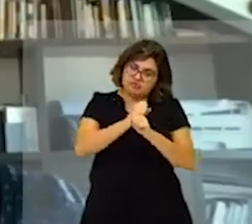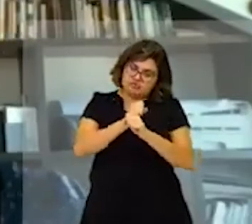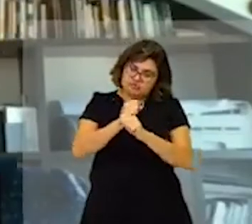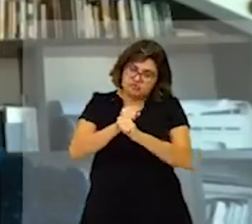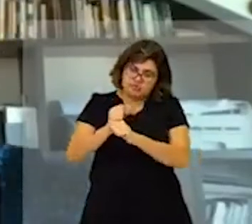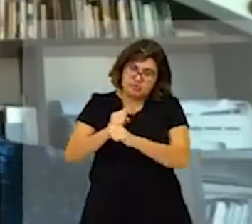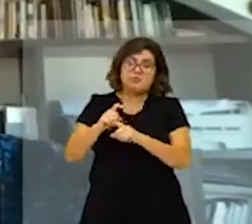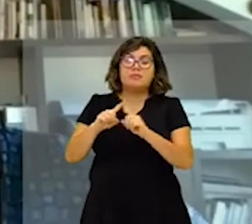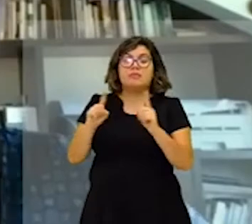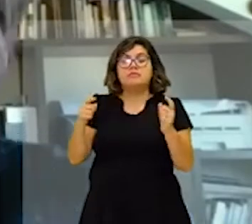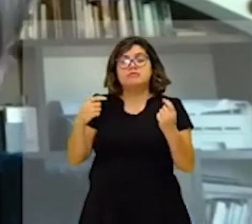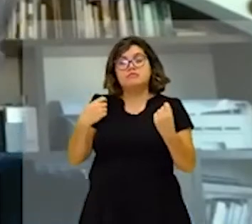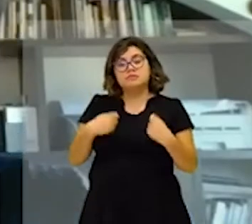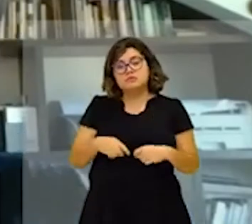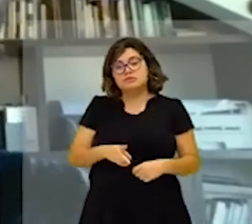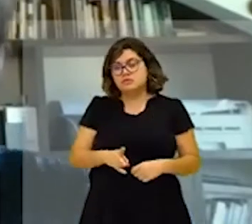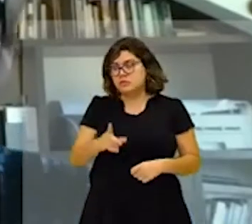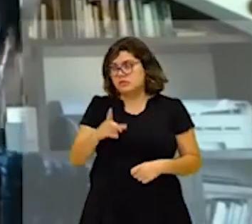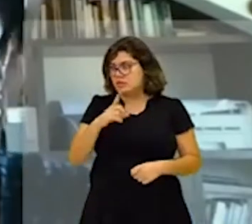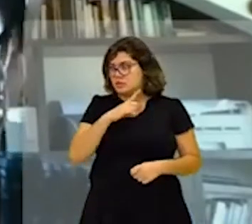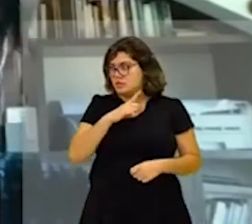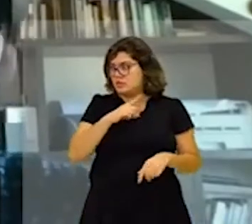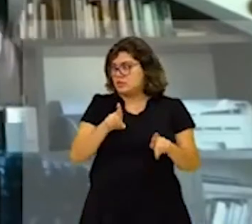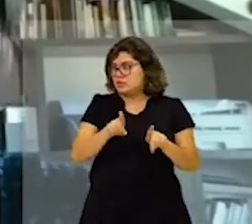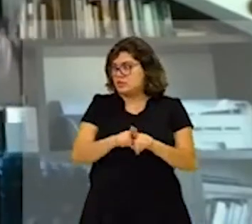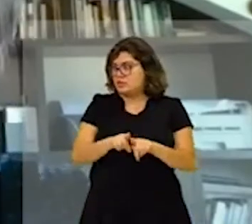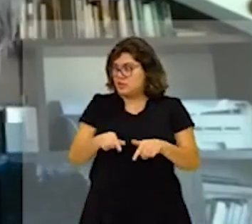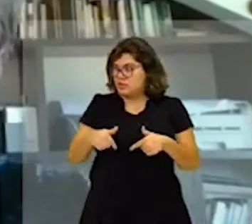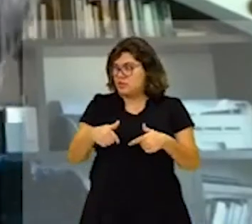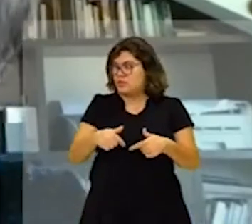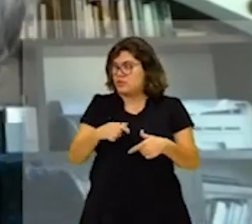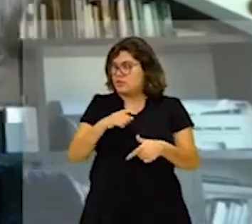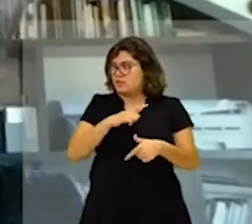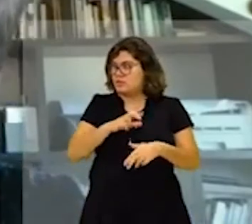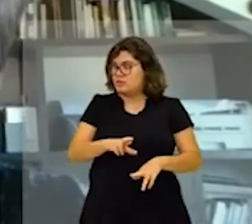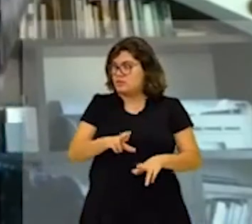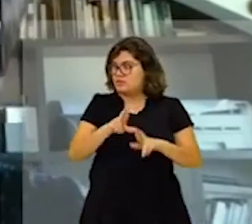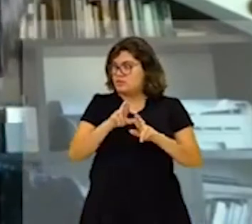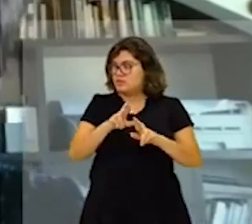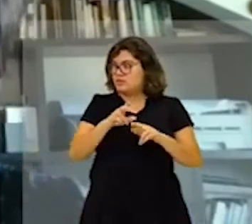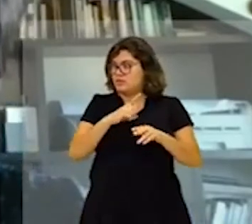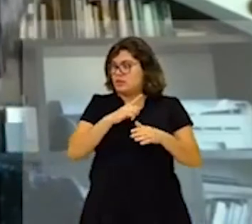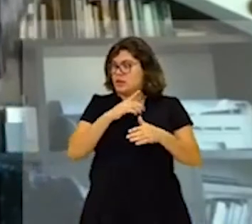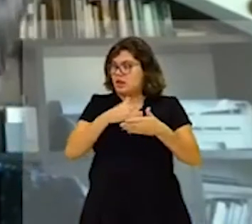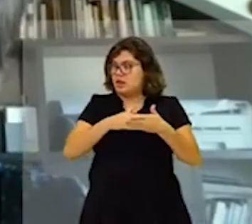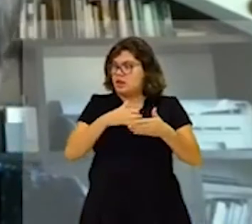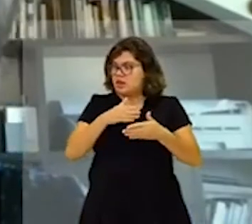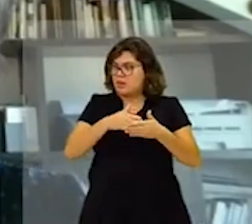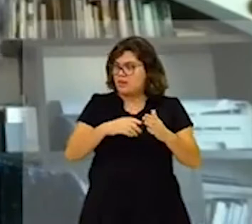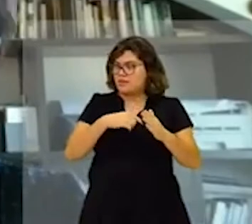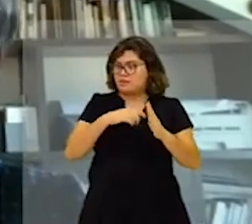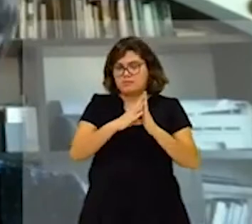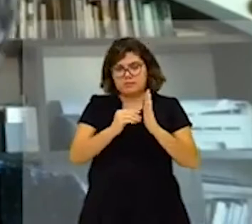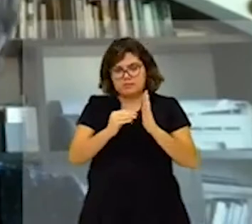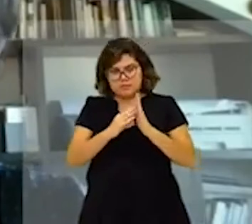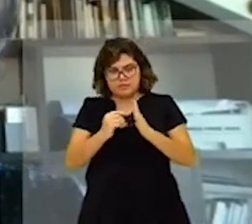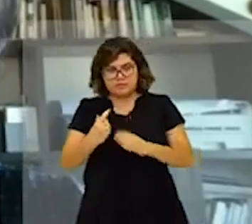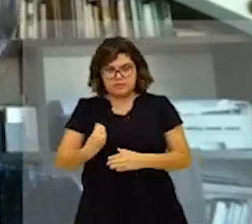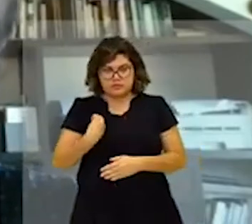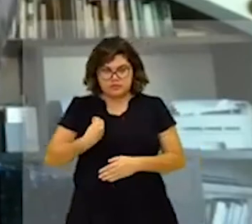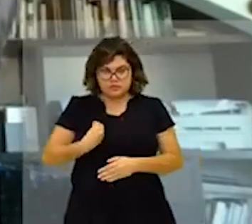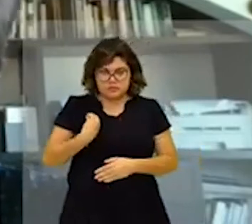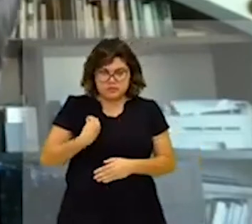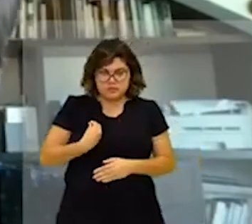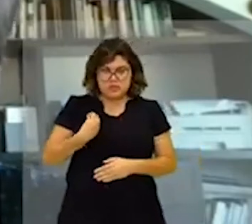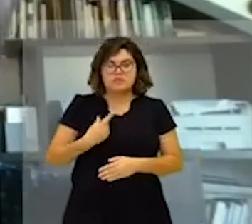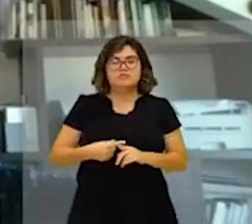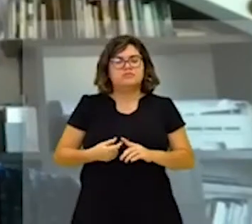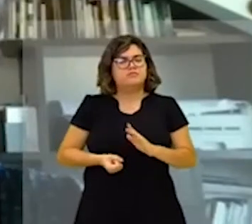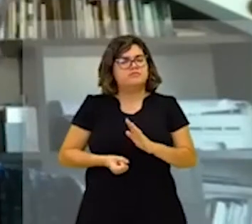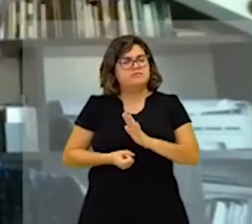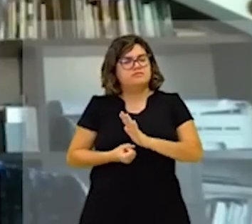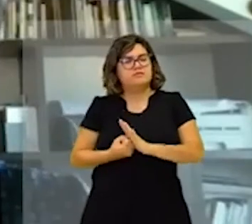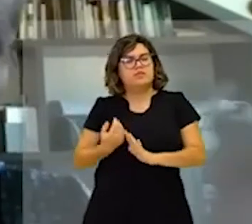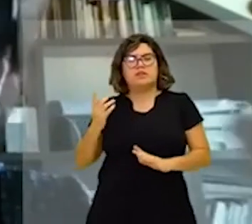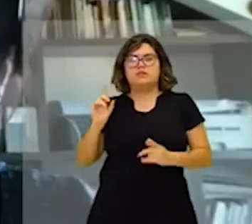sempre ter na lupa uma perspectiva dos limites dos modernos funcionais por inúmeras razões nós temos